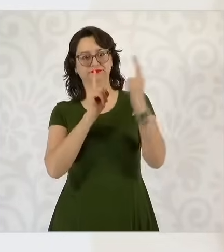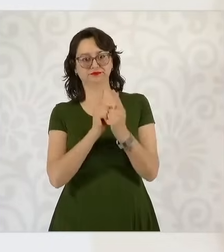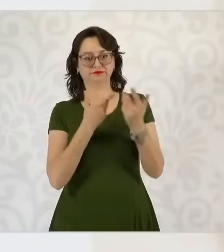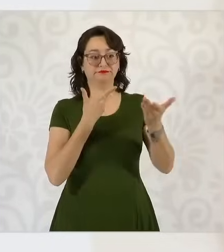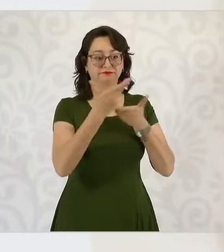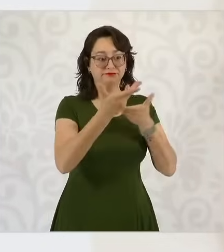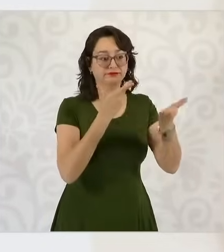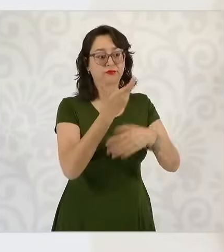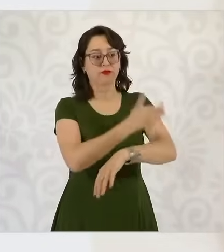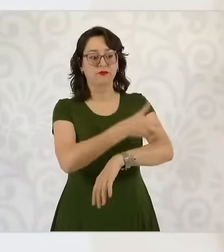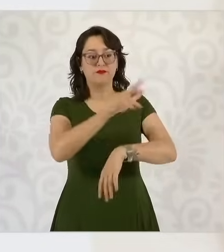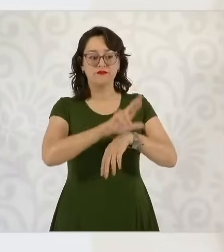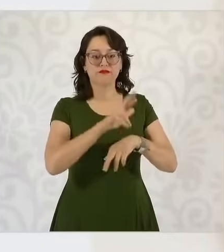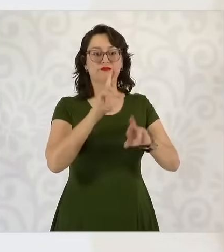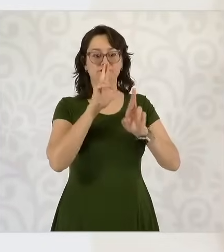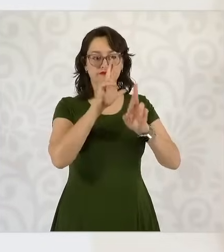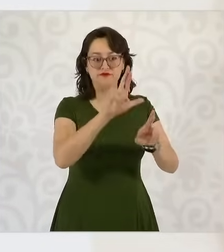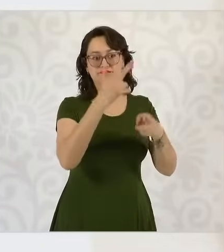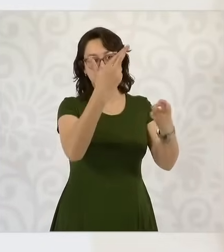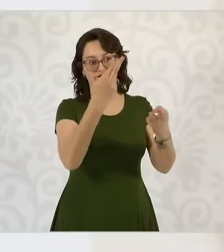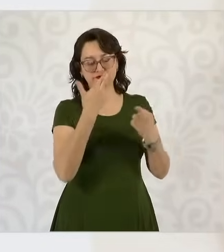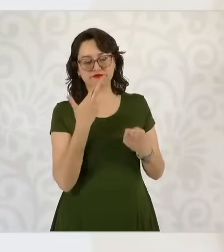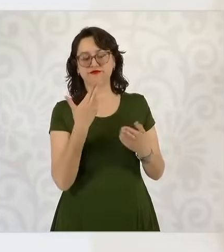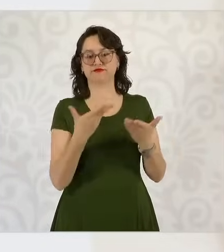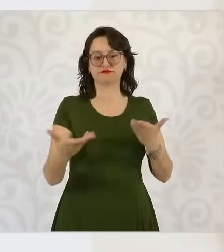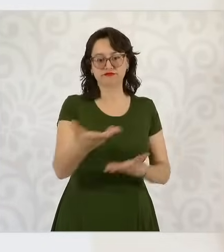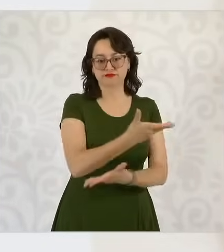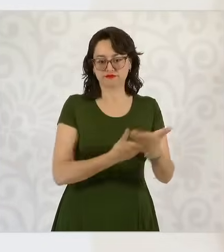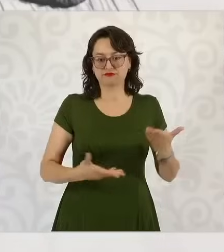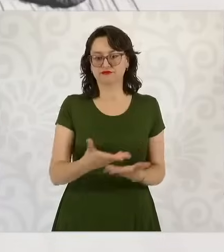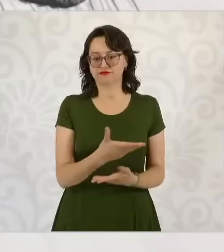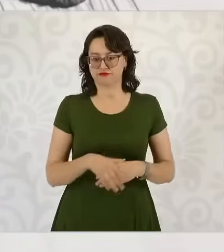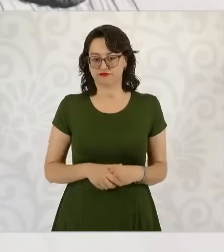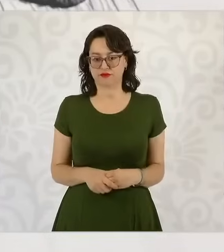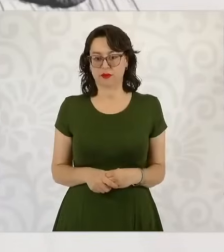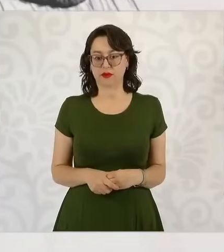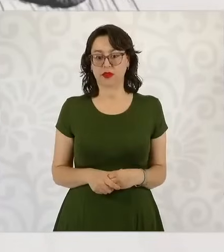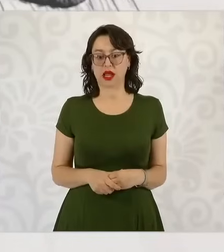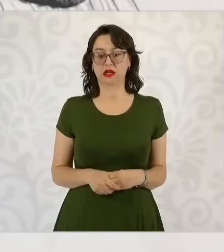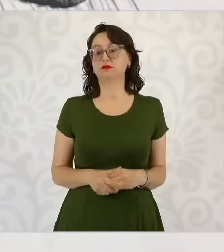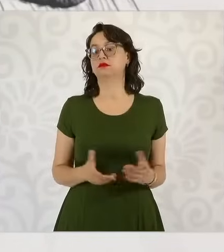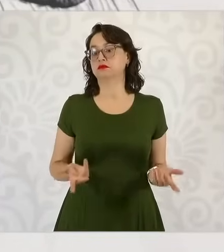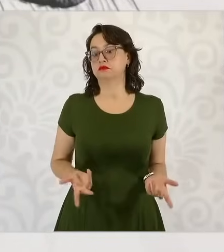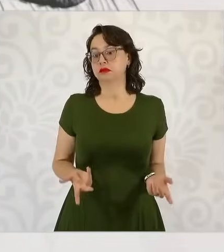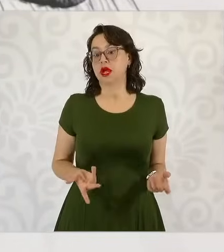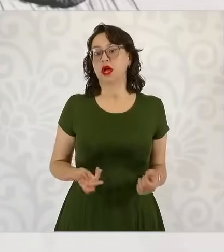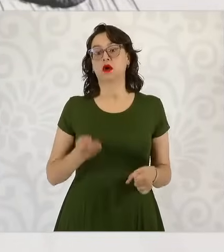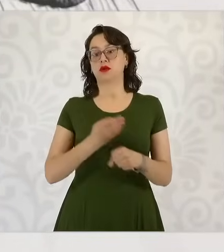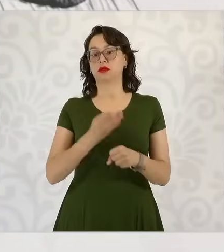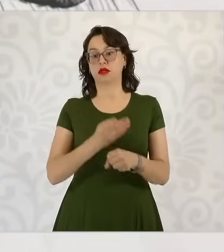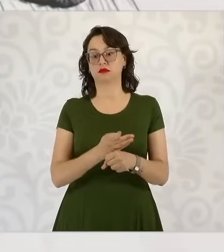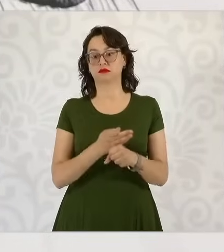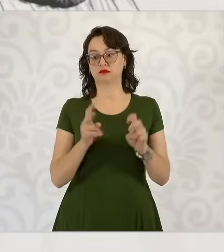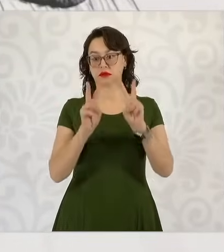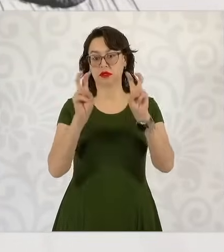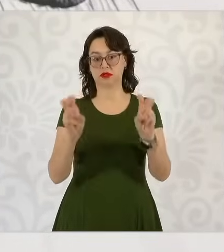ahora incluso hay muchos temas por ejemplo eh en la frontera norte nuestra y en la frontera